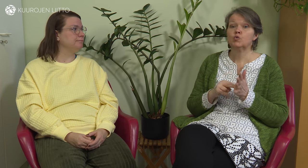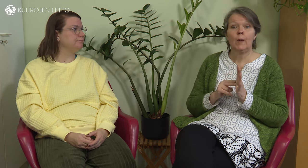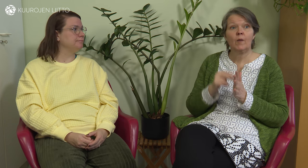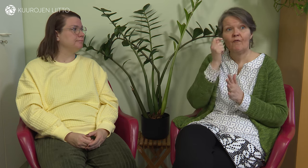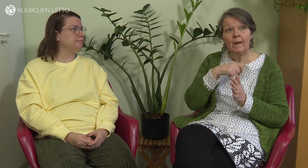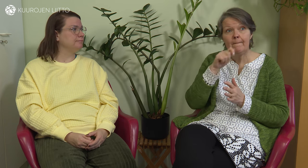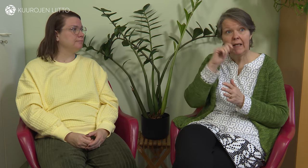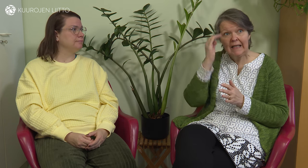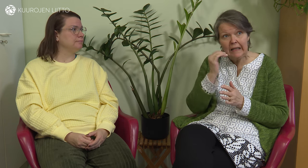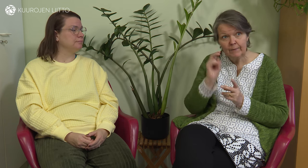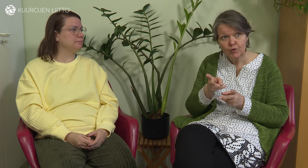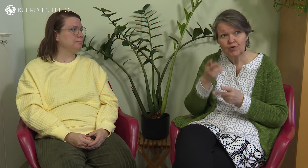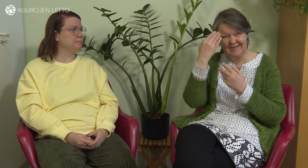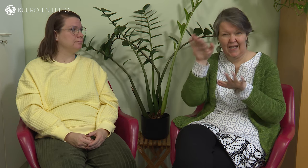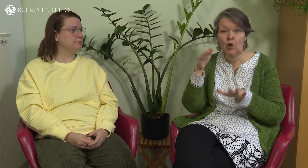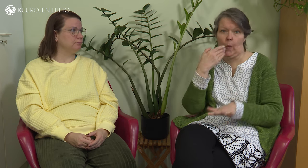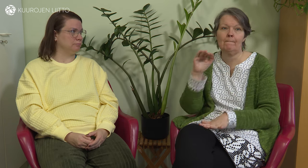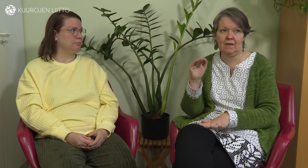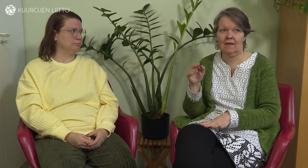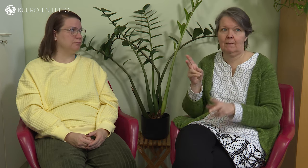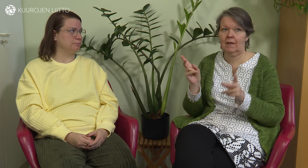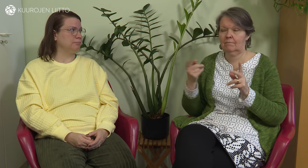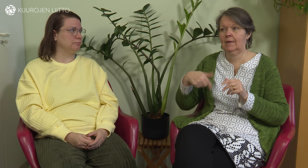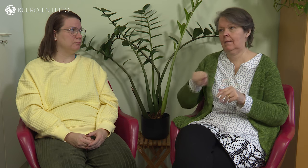Suunnitteilla on myös vanhempainilta, sillä niiden kautta tieto kulkee hyvin.